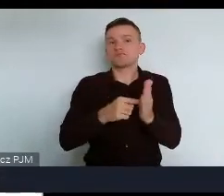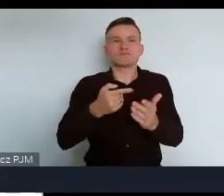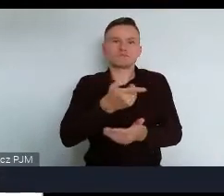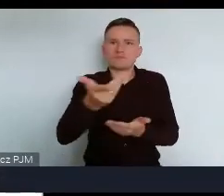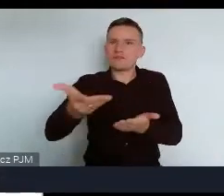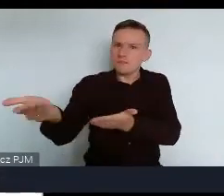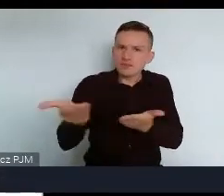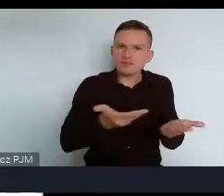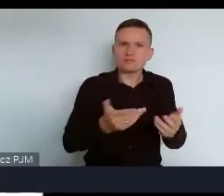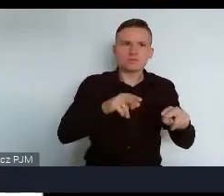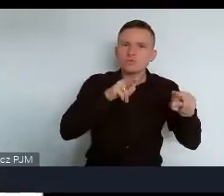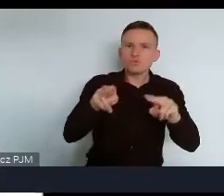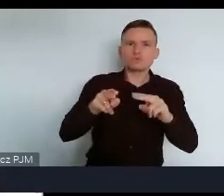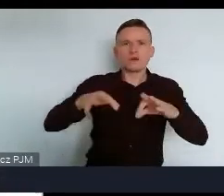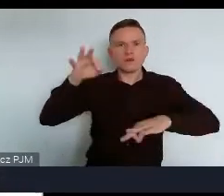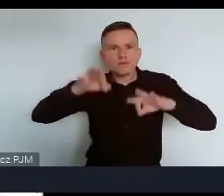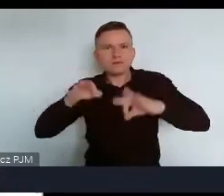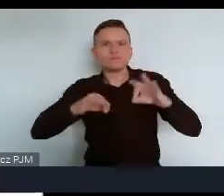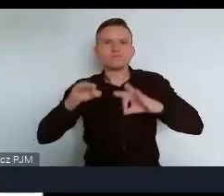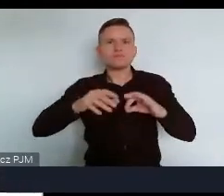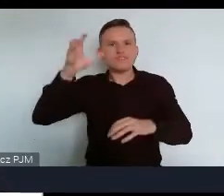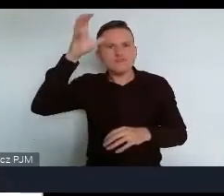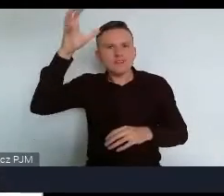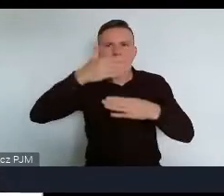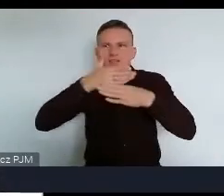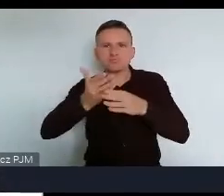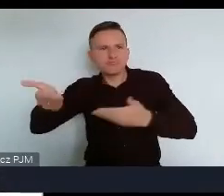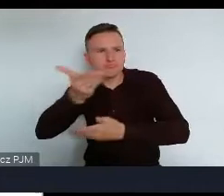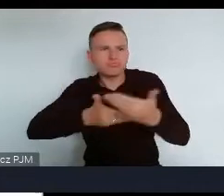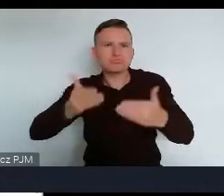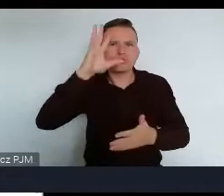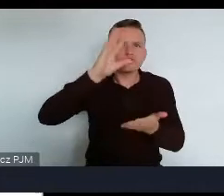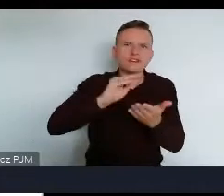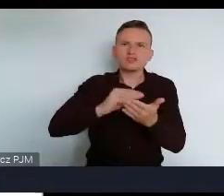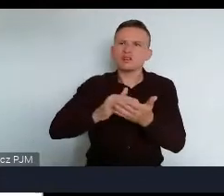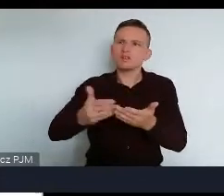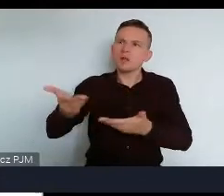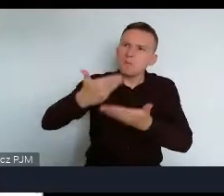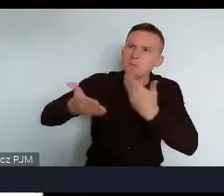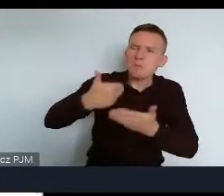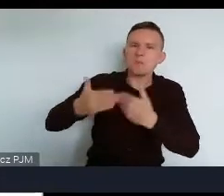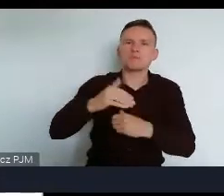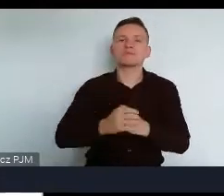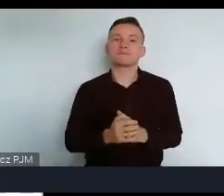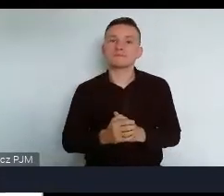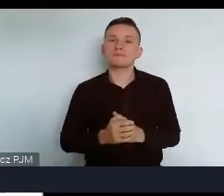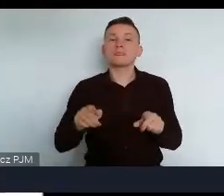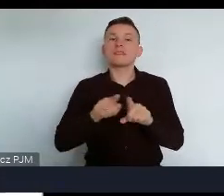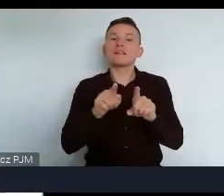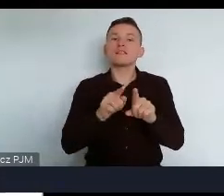do zdobywania wiedzy i dzielenia się swoimi doświadczeniami z innymi przedstawicielami miast. Badamy również możliwość zorganizowania szkoleń